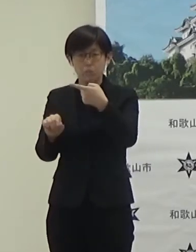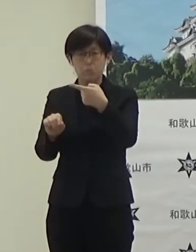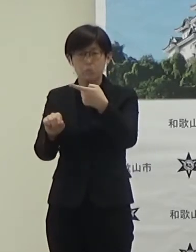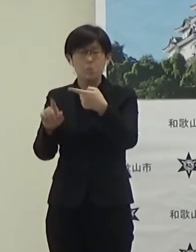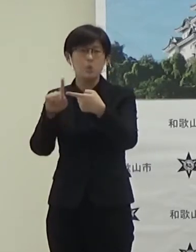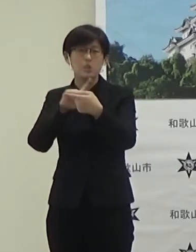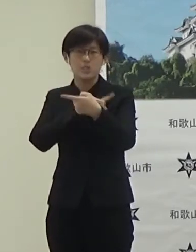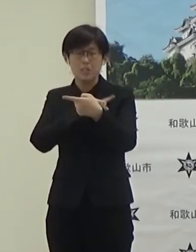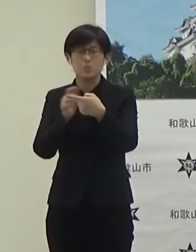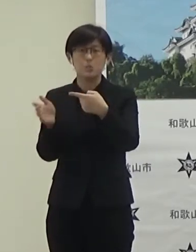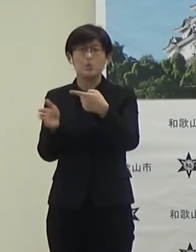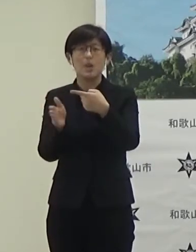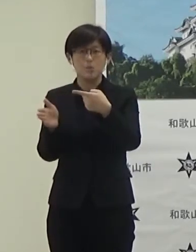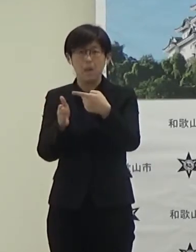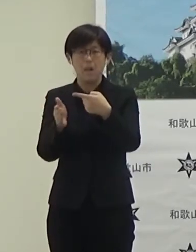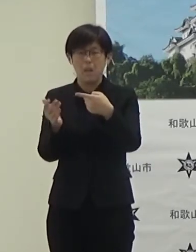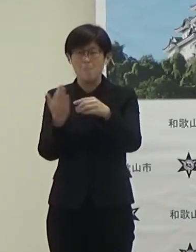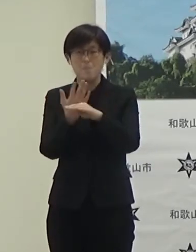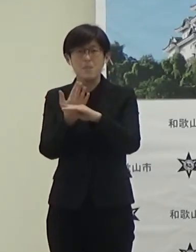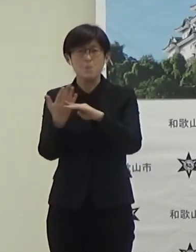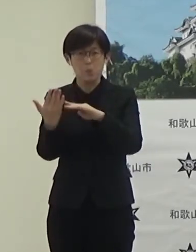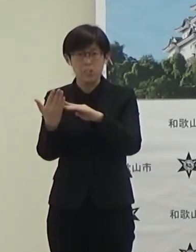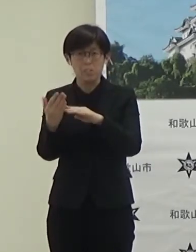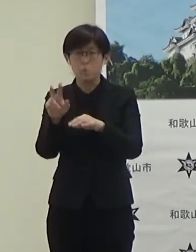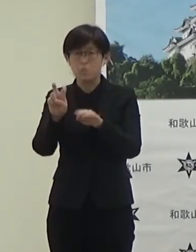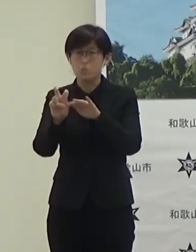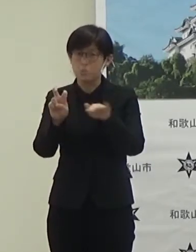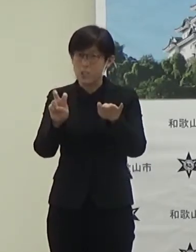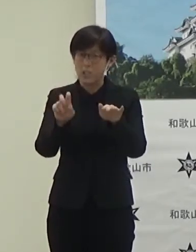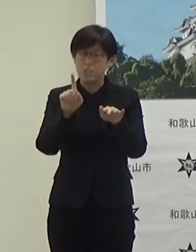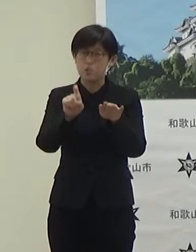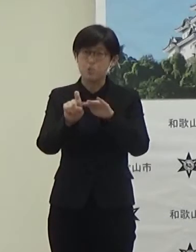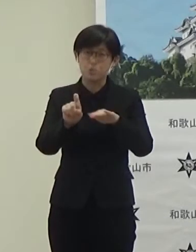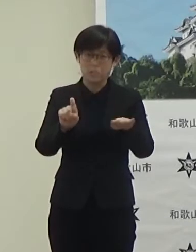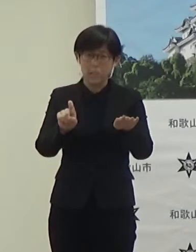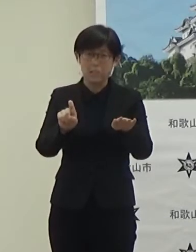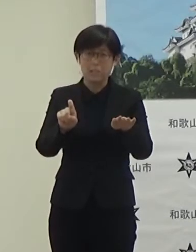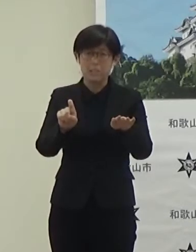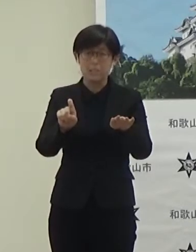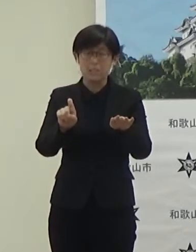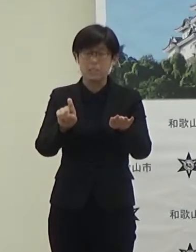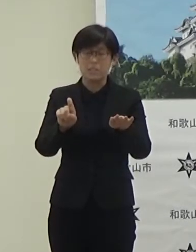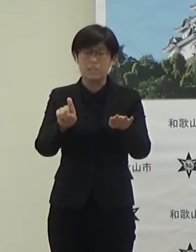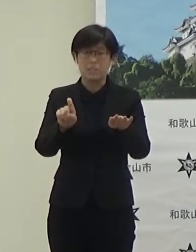この緑のところ20代であるとか10代のあたり、この辺から先行して